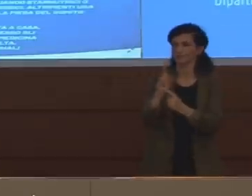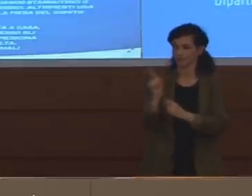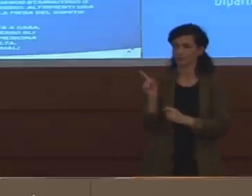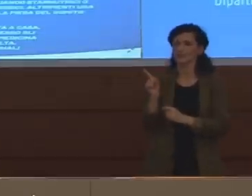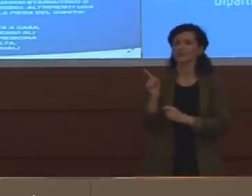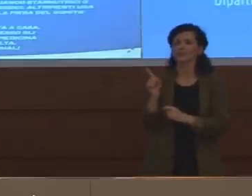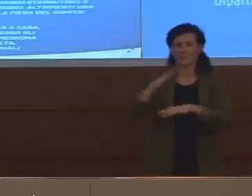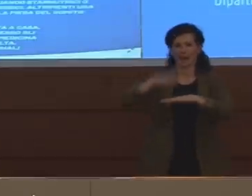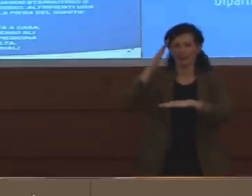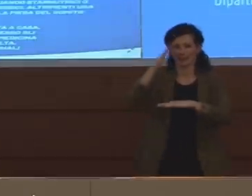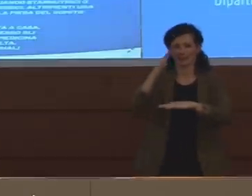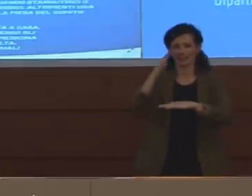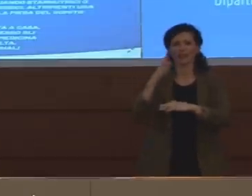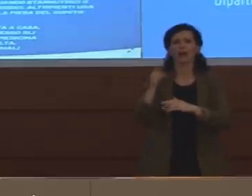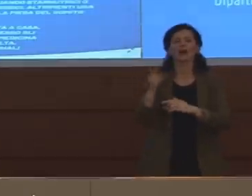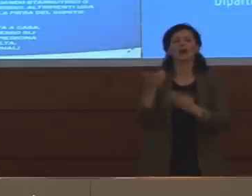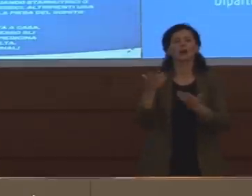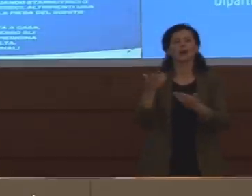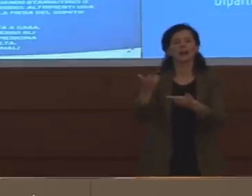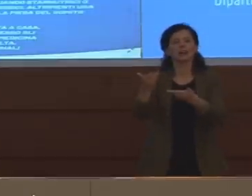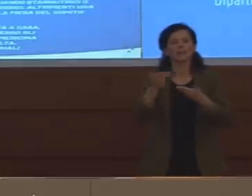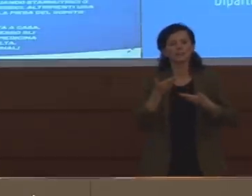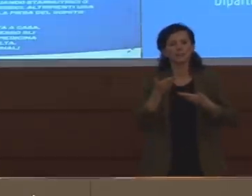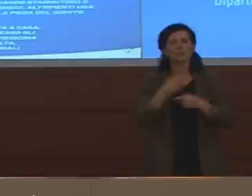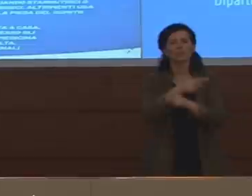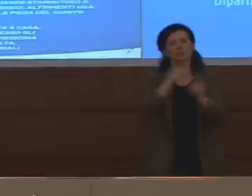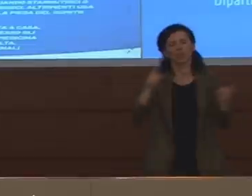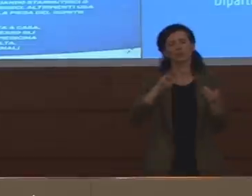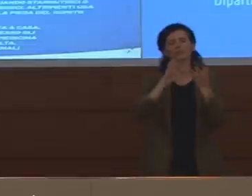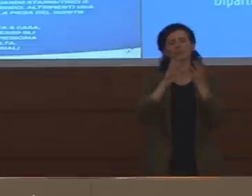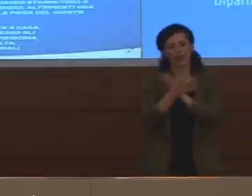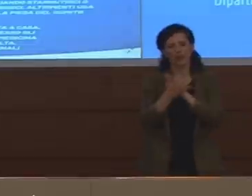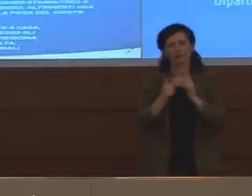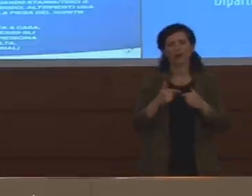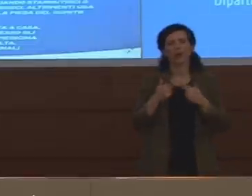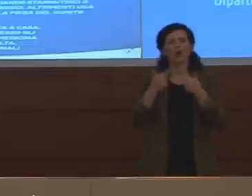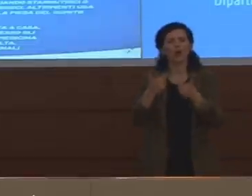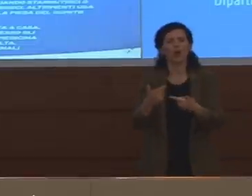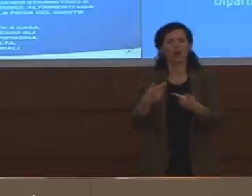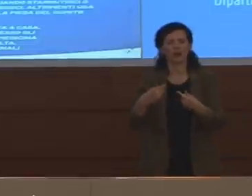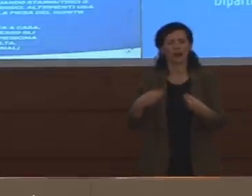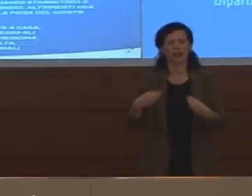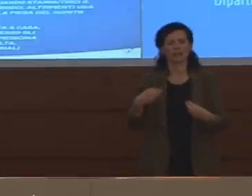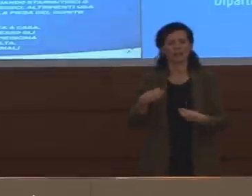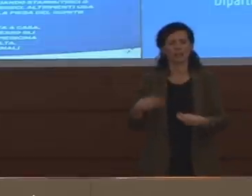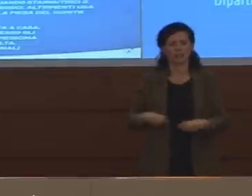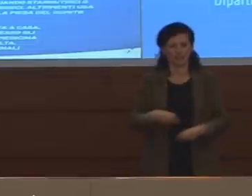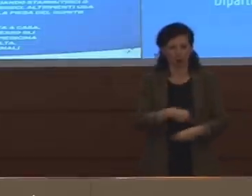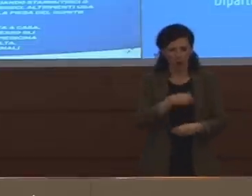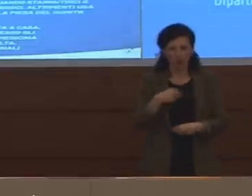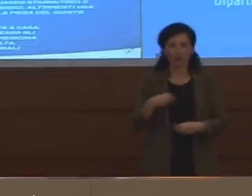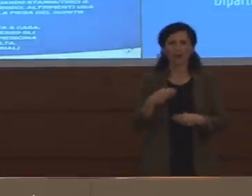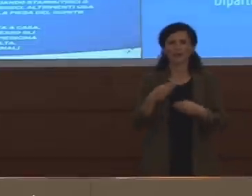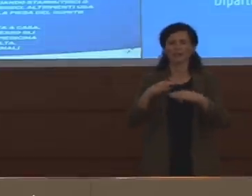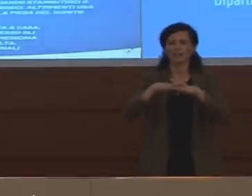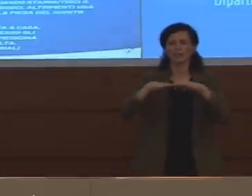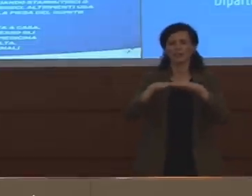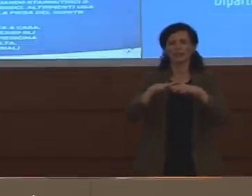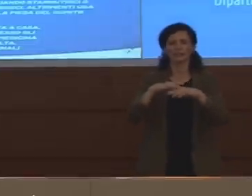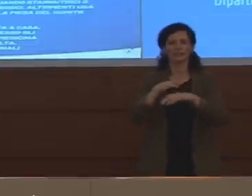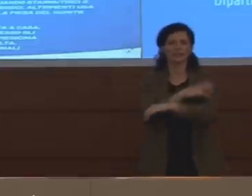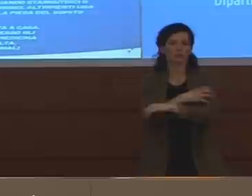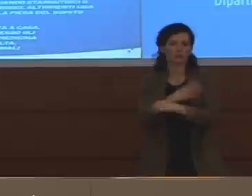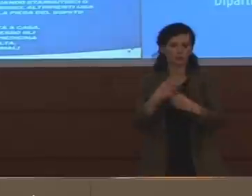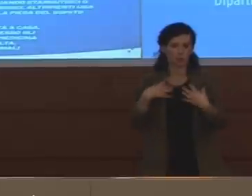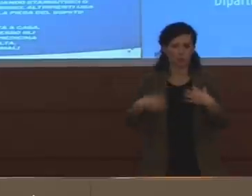l'invito a diventare donatori di organi e di tessuti. C'è il sito "diamo il meglio di noi"